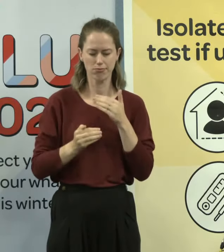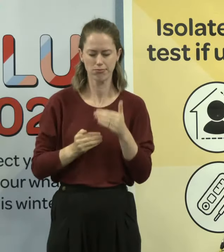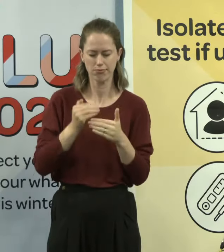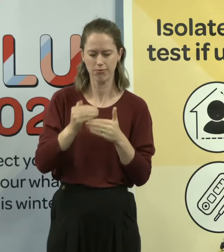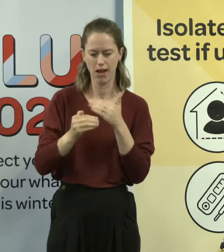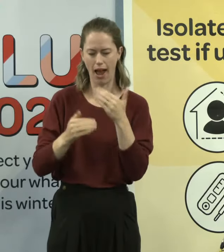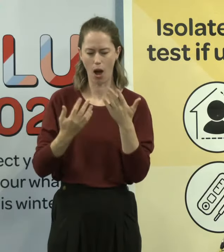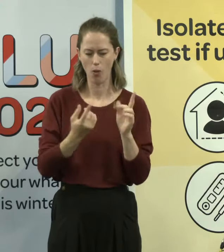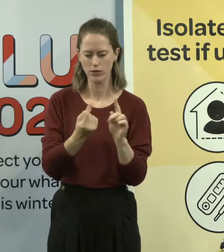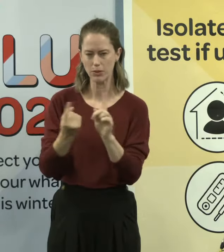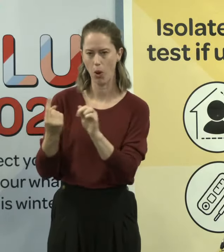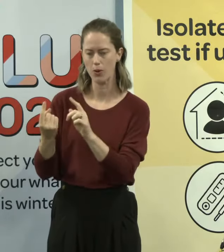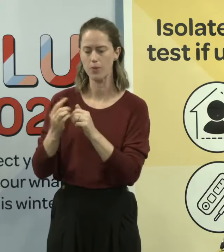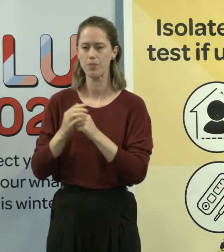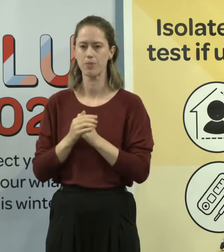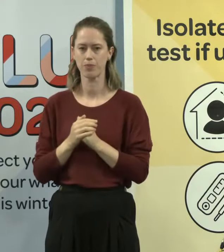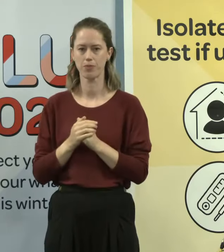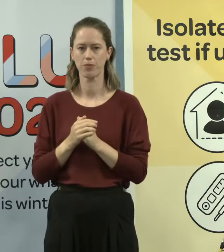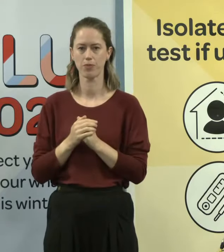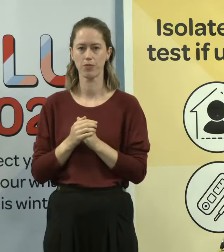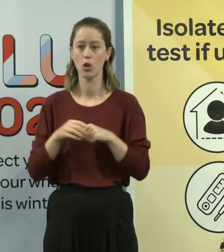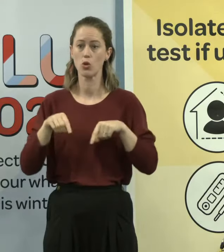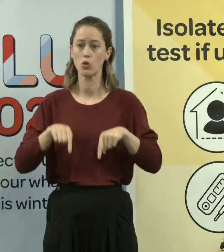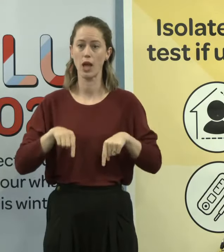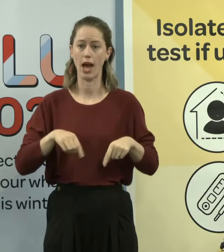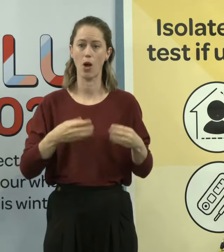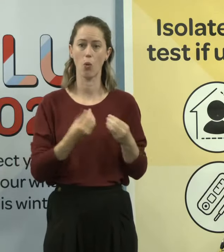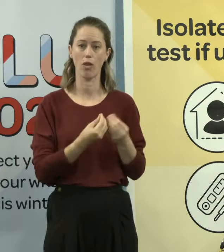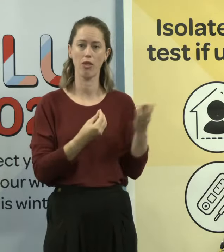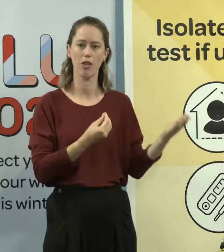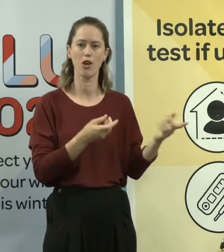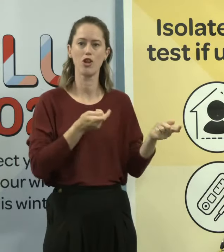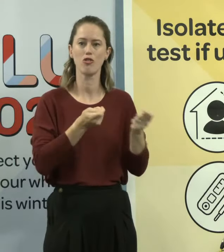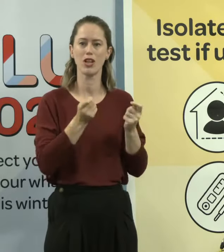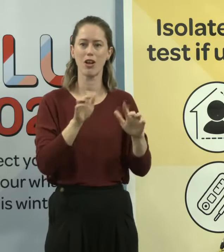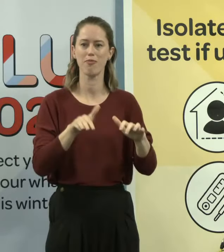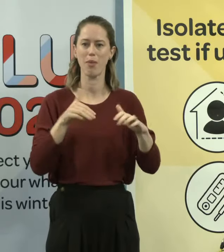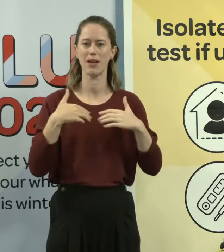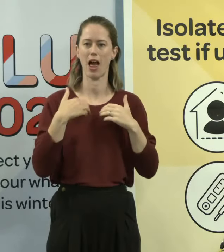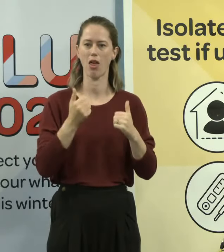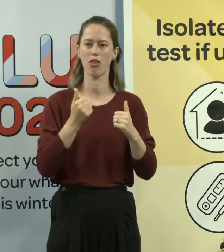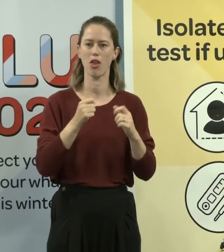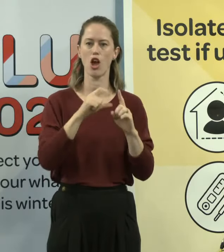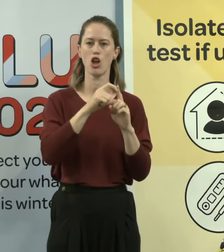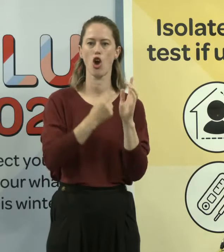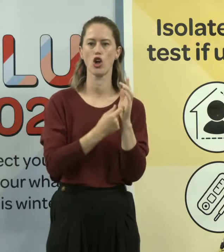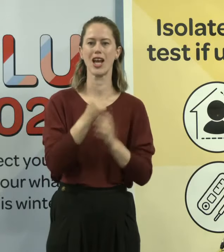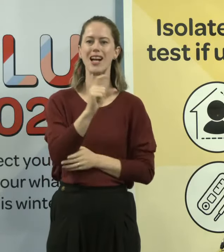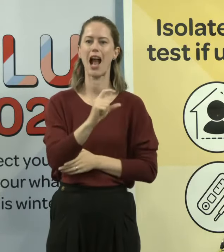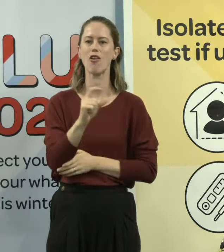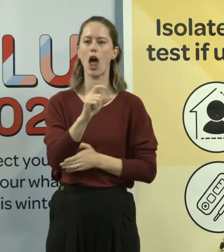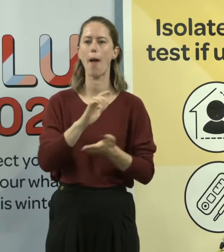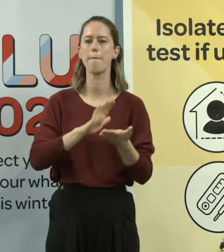te whakahaere, me etahi atu hoa o te ao, kua he mea nui ki te